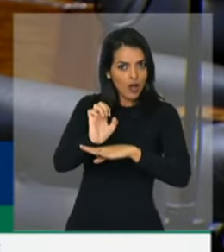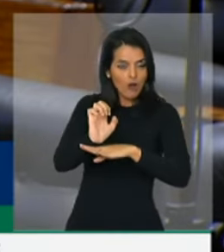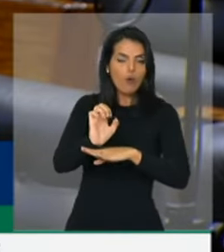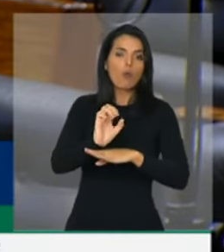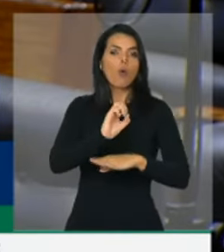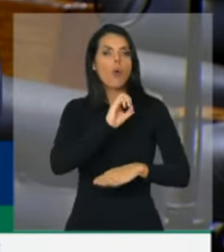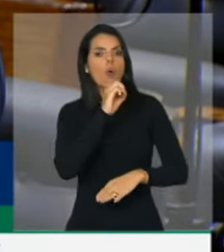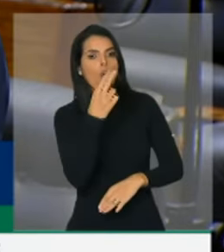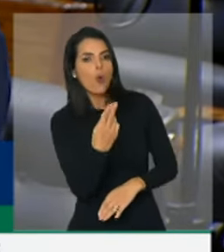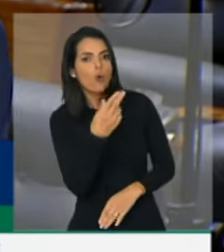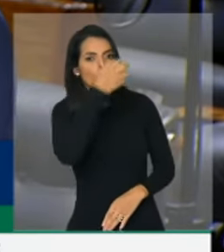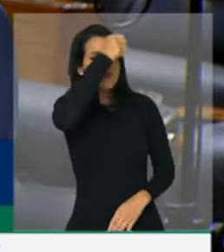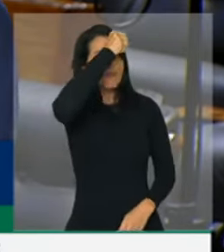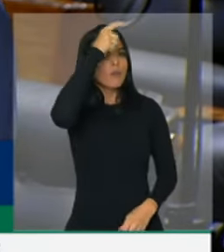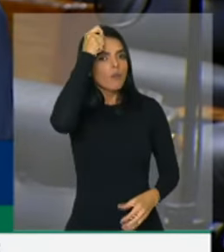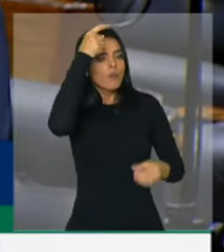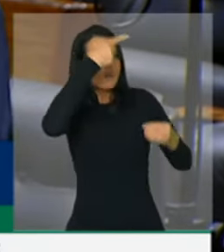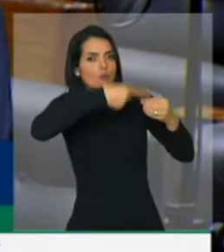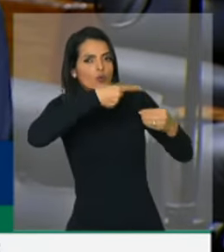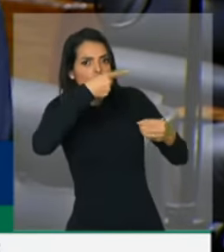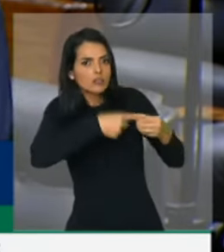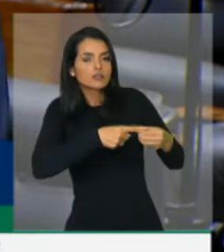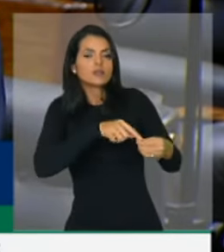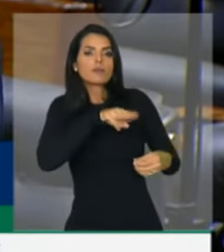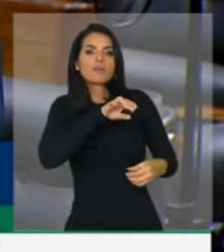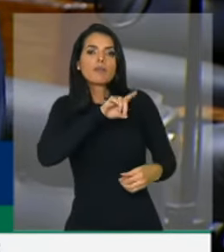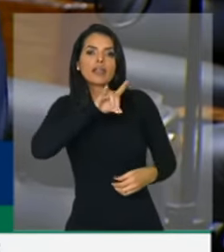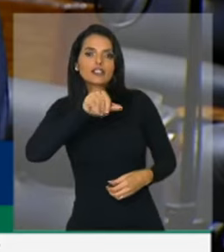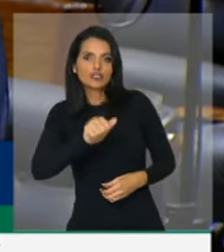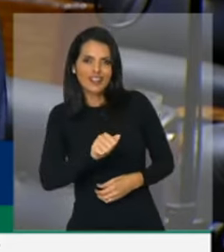GESTOR ESTADUAL, MÉDIA, ALTA COMPLEXIDADE QUE ESTIVER DENTRO DO MUNICÍPIO GRANDE, DE FORMA QUE EU RESPEITO MUITO